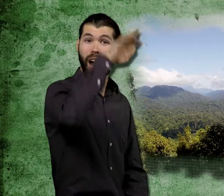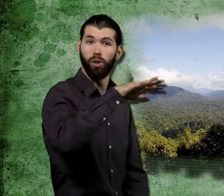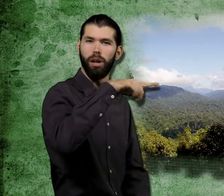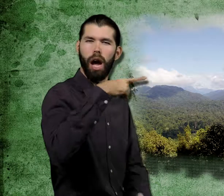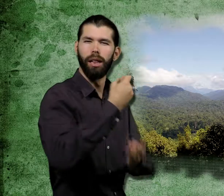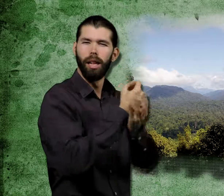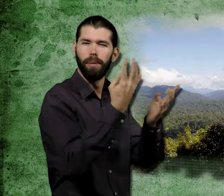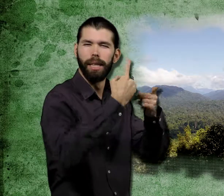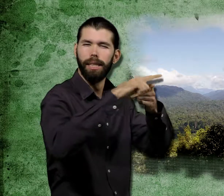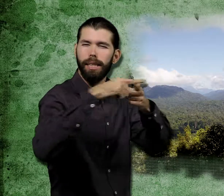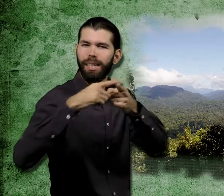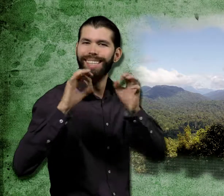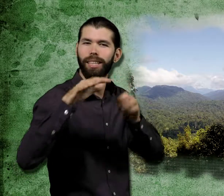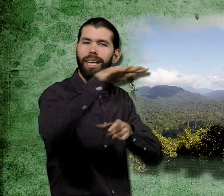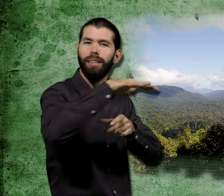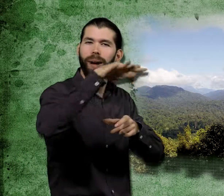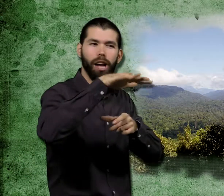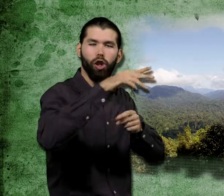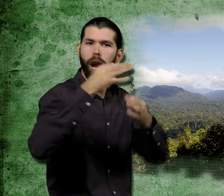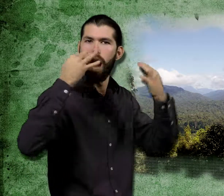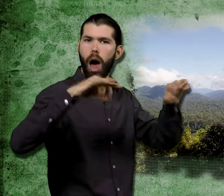A Catalunya trobem una gran diversitat d'espais naturals